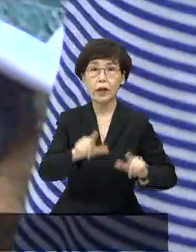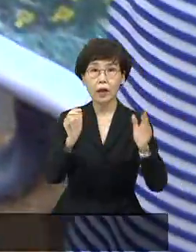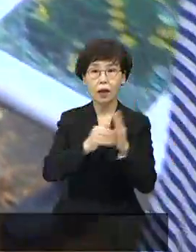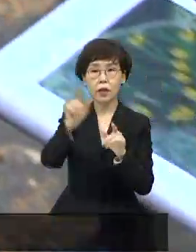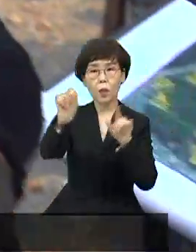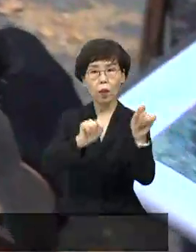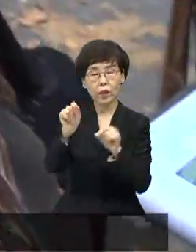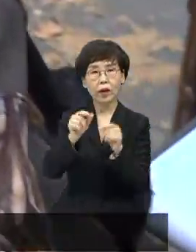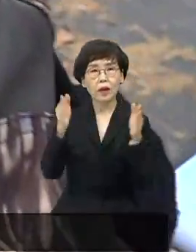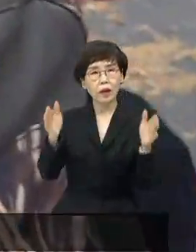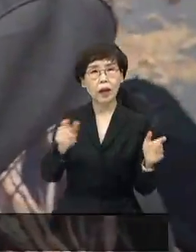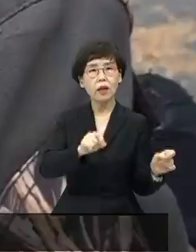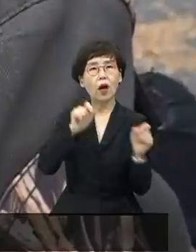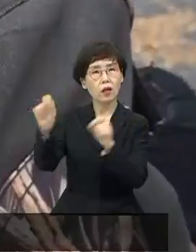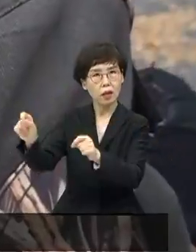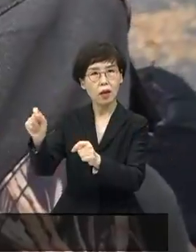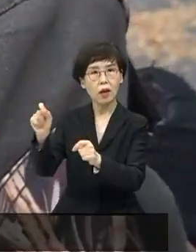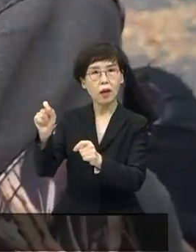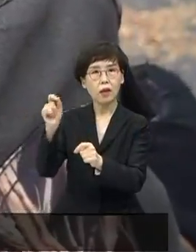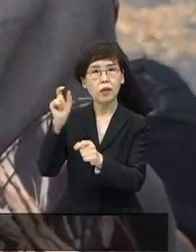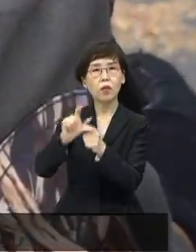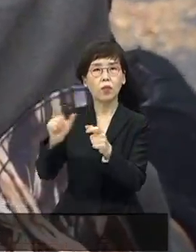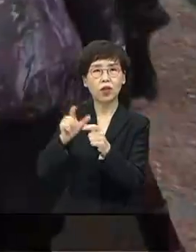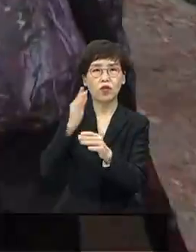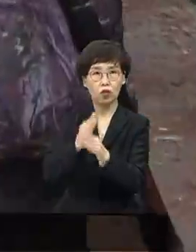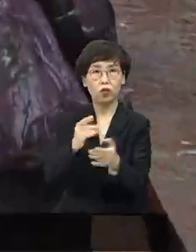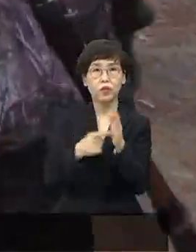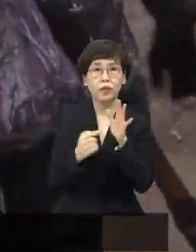밝혔습니다. G1 뉴스 원석진입니다.